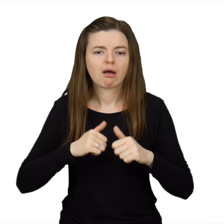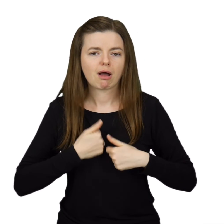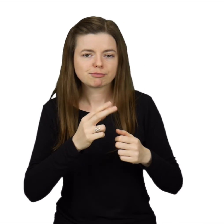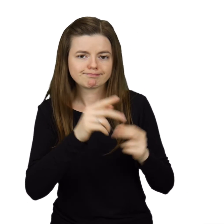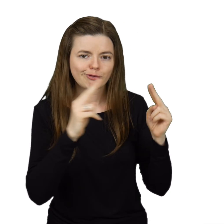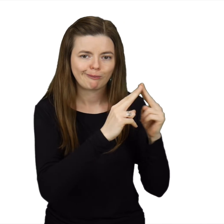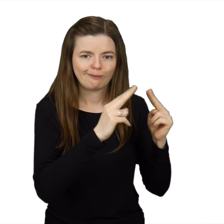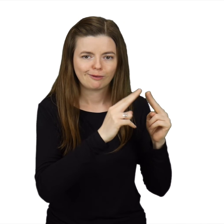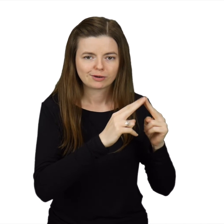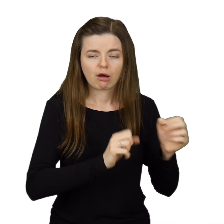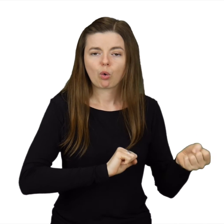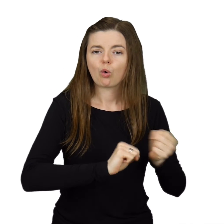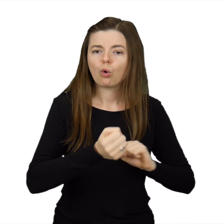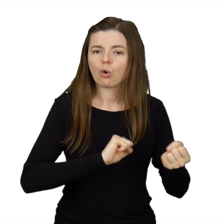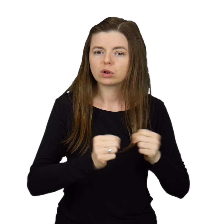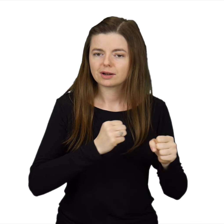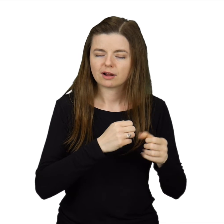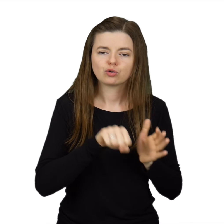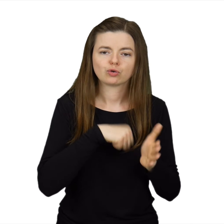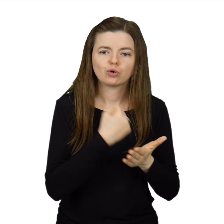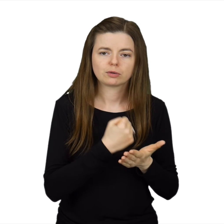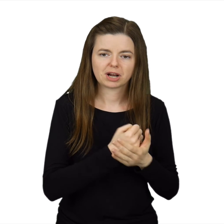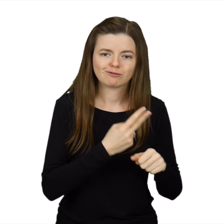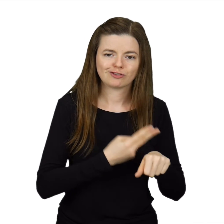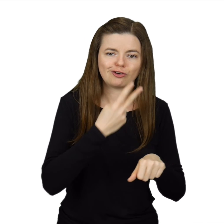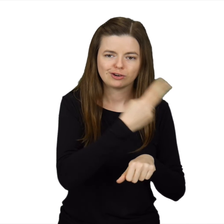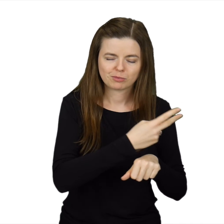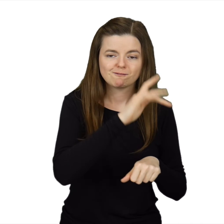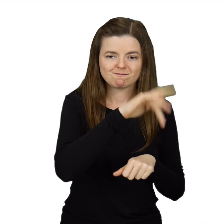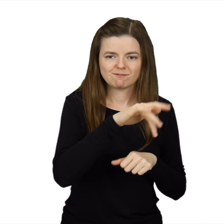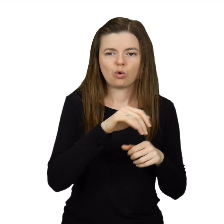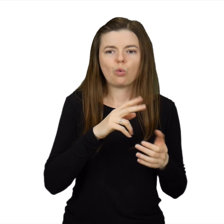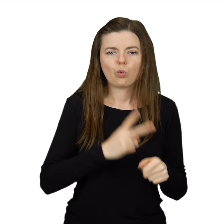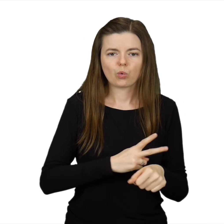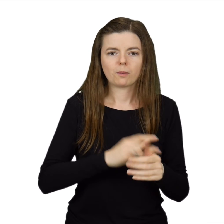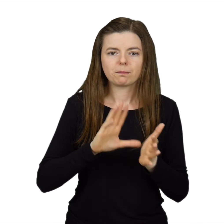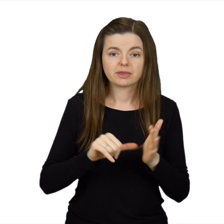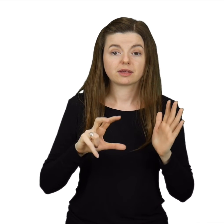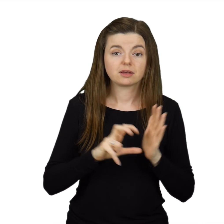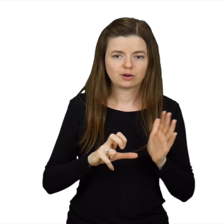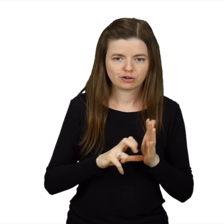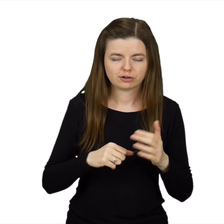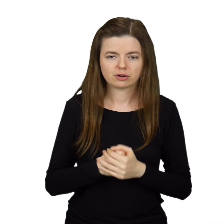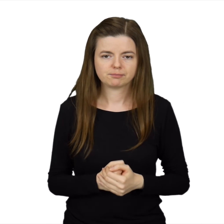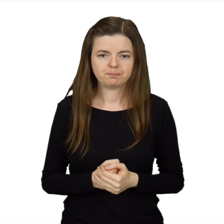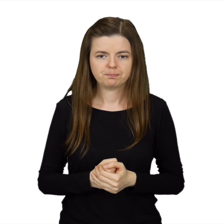z Koordynatorem ds. dostępności w Urzędzie Miejskim w Giżycku.